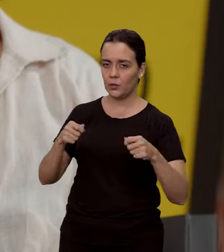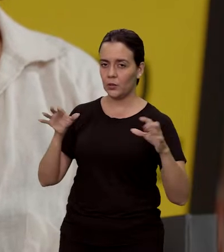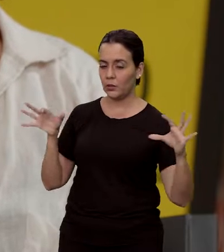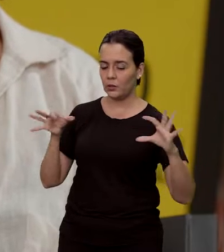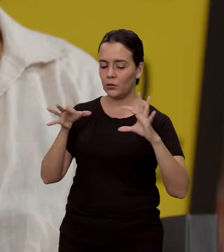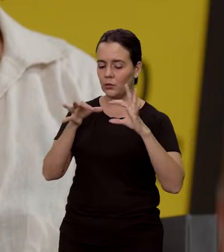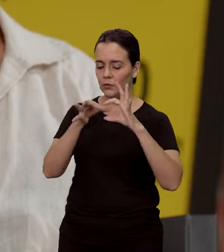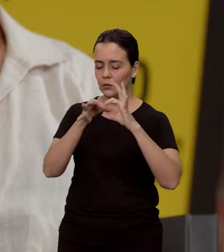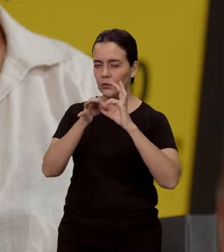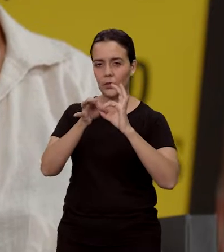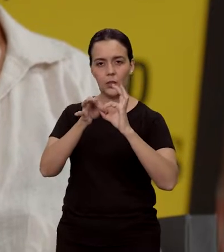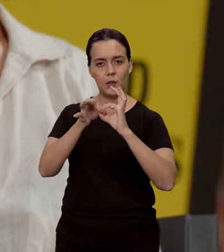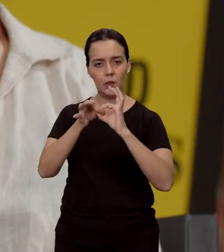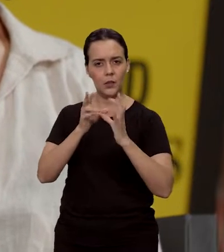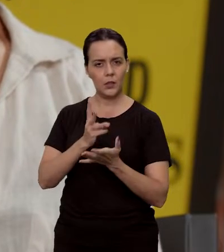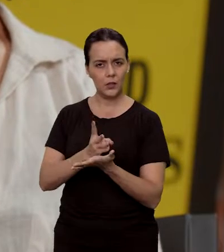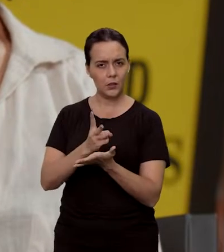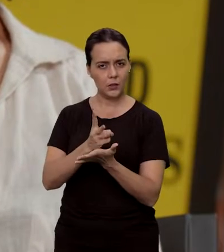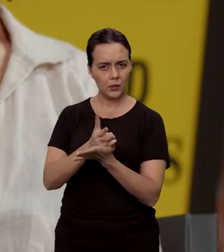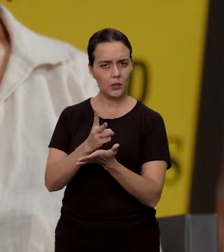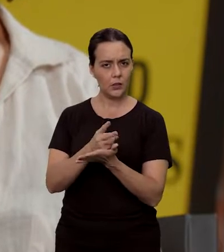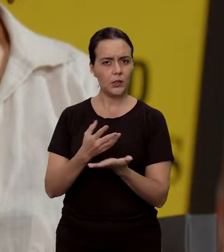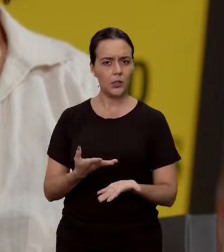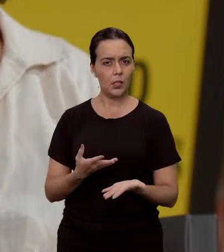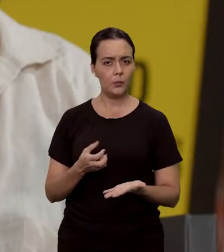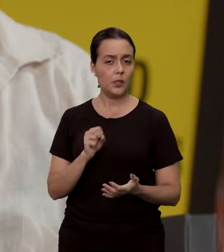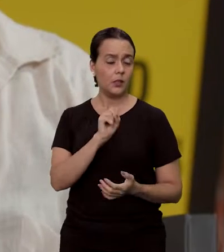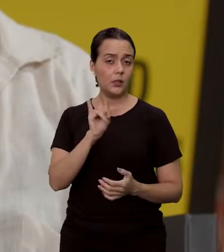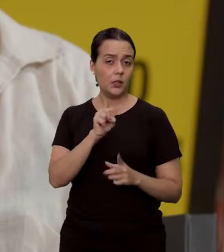operandos da sociedade ocidental mesmo,